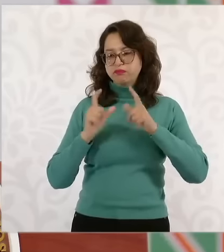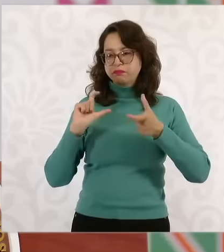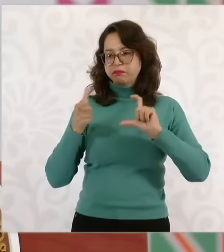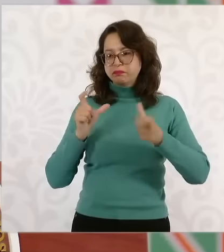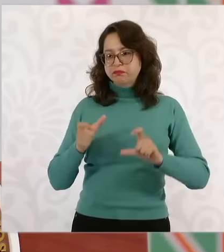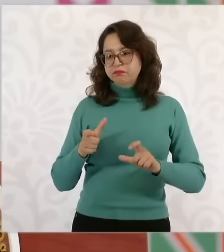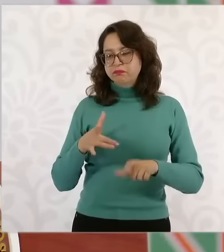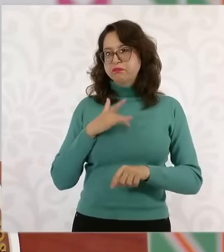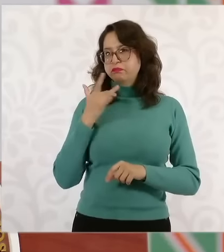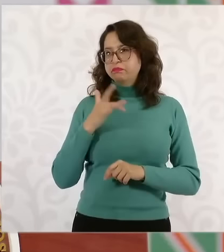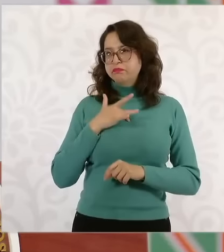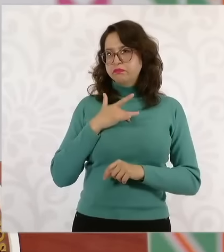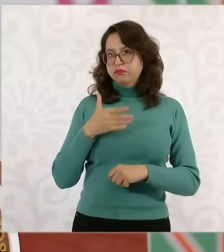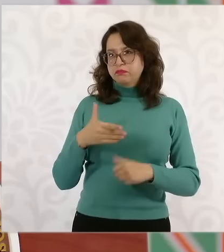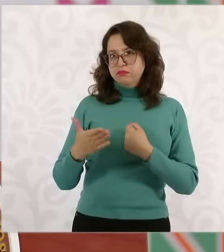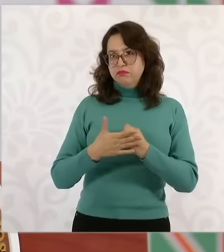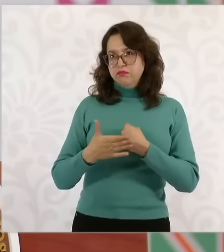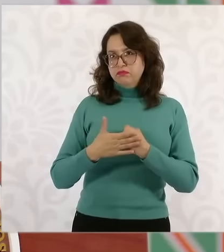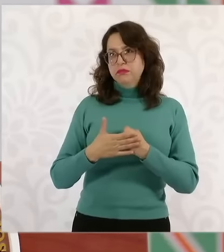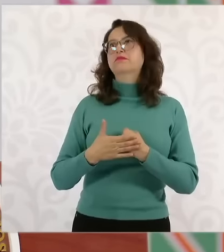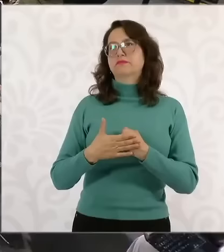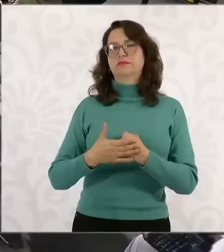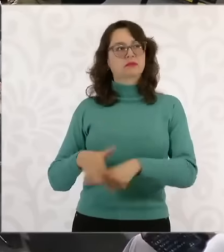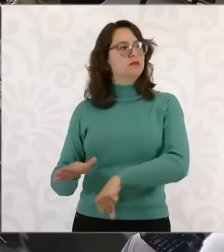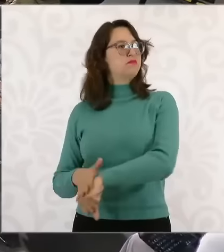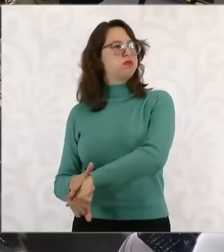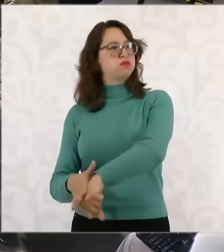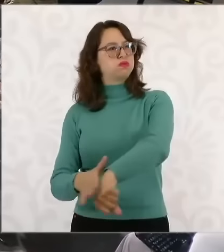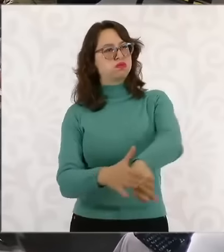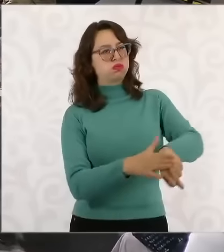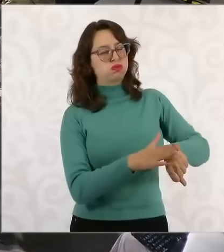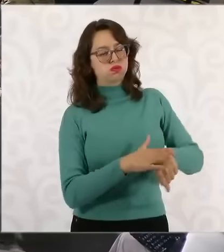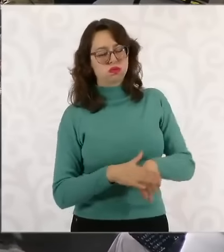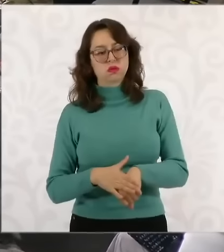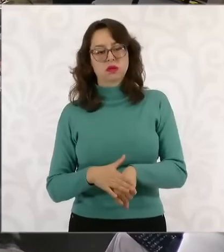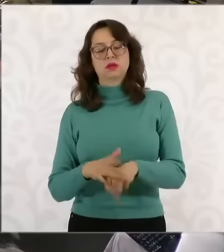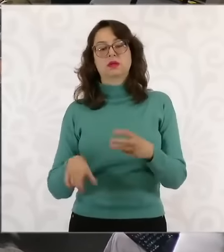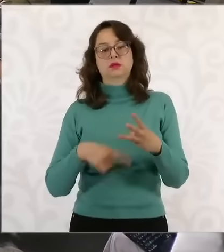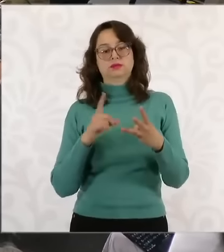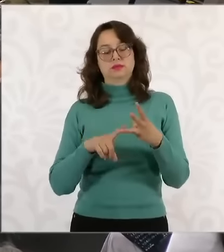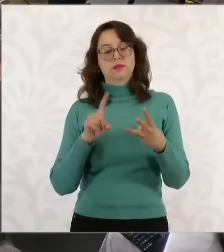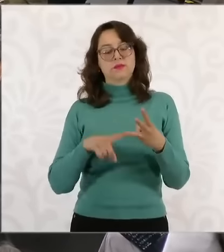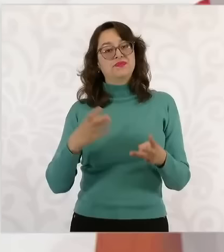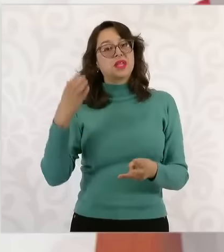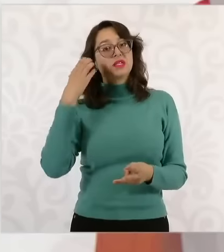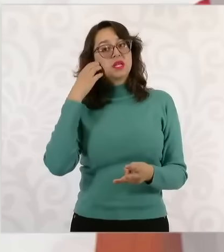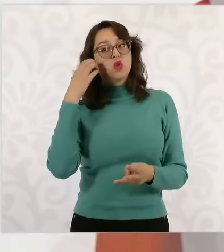de predicción y alertamiento. lo del alertamiento digital, que ya estamos trabajando en ello,